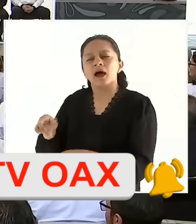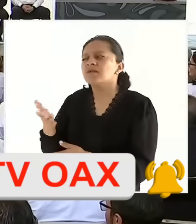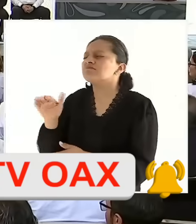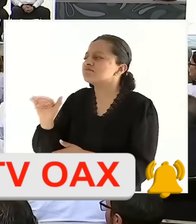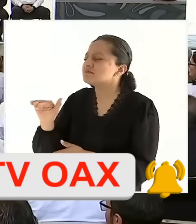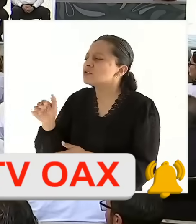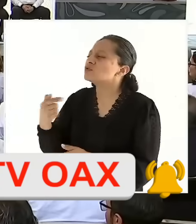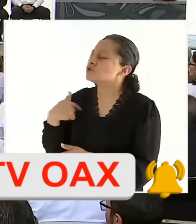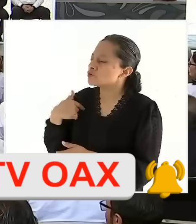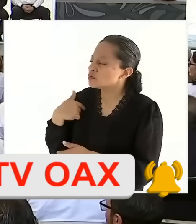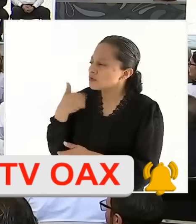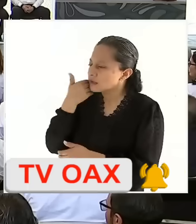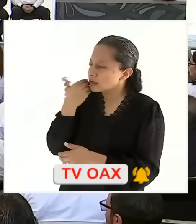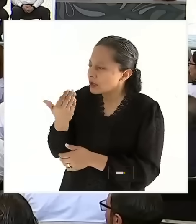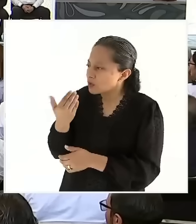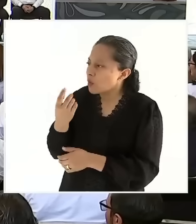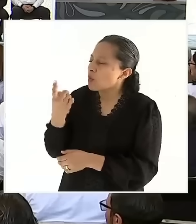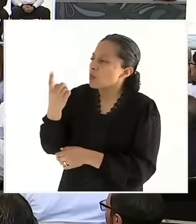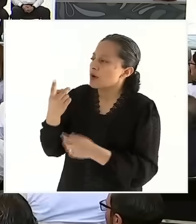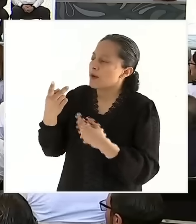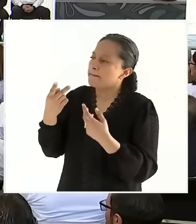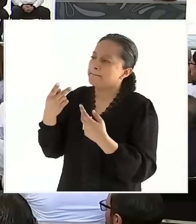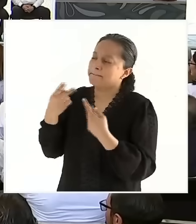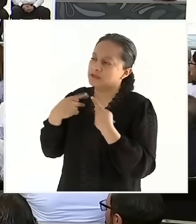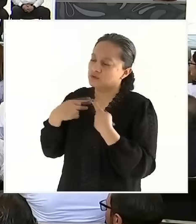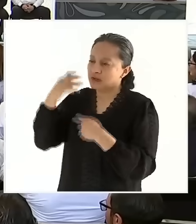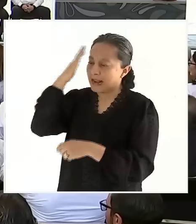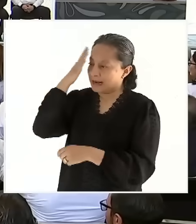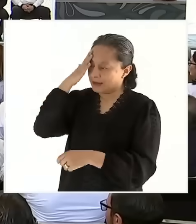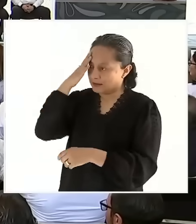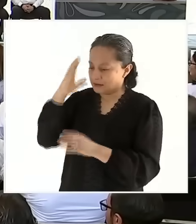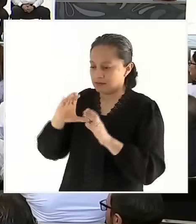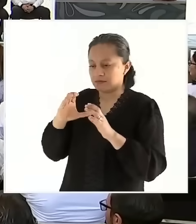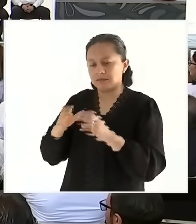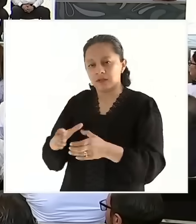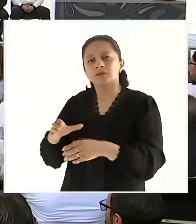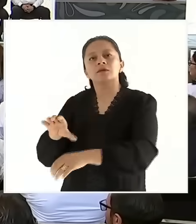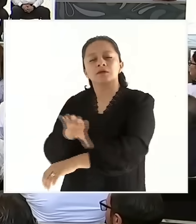nombrar una mujer al frente de la Comisión Federal de Electricidad y él me dio y dije,